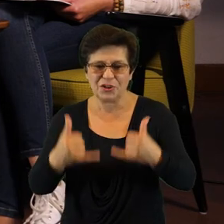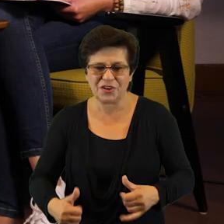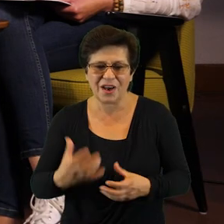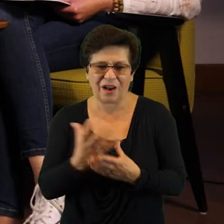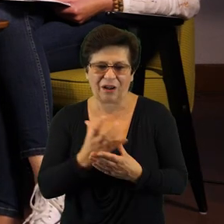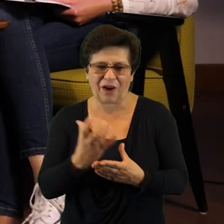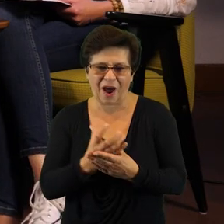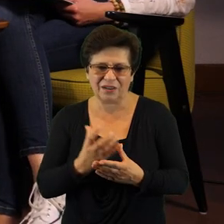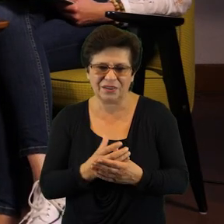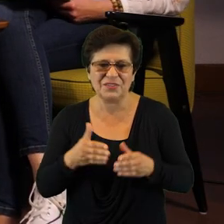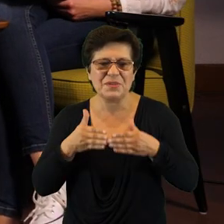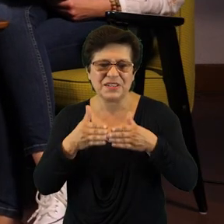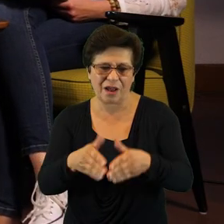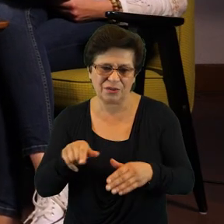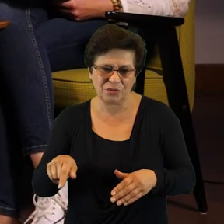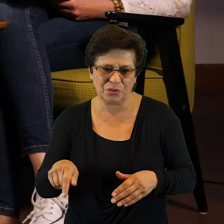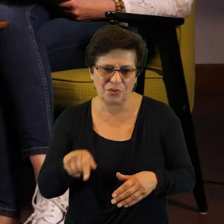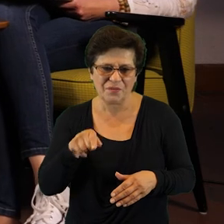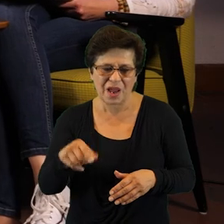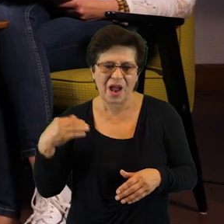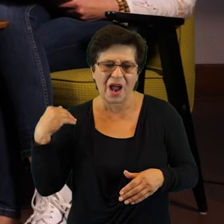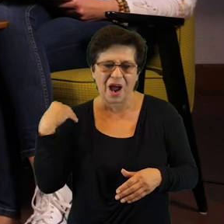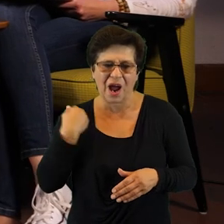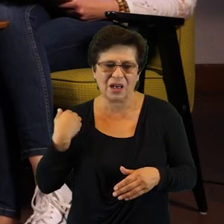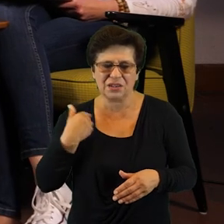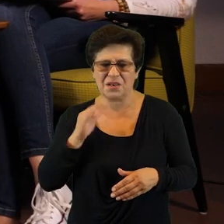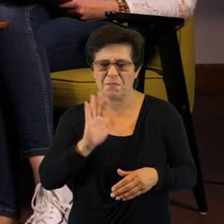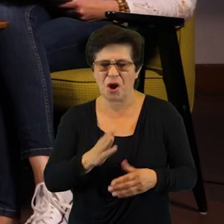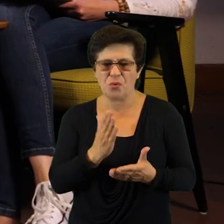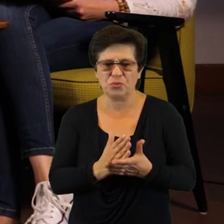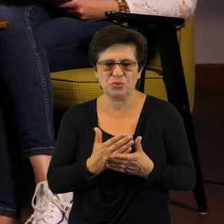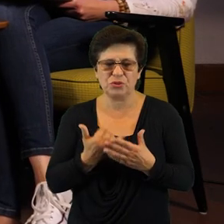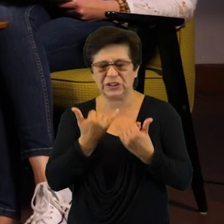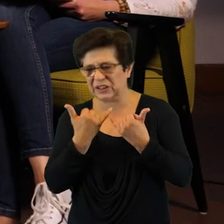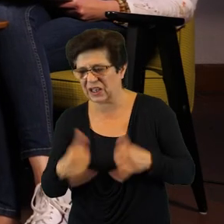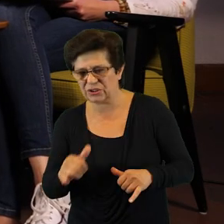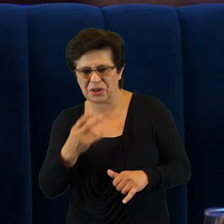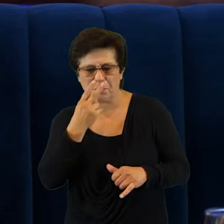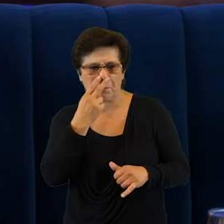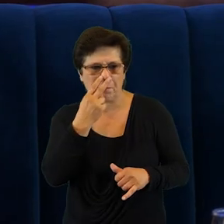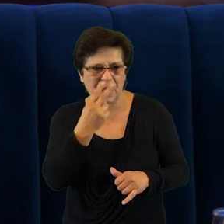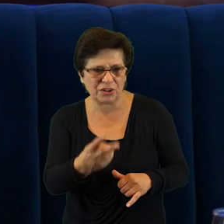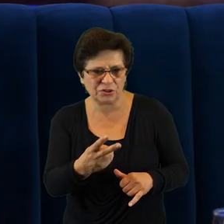Okazało się, że w tym Londynie oni już mają tak inne poglądy, że kiedy Grydzewski wznowił "Wiadomości Literackie"